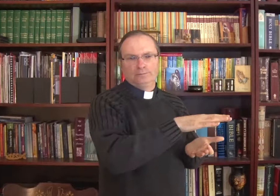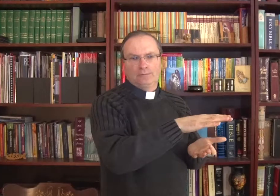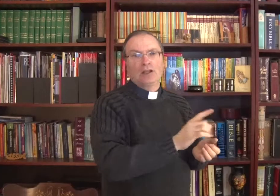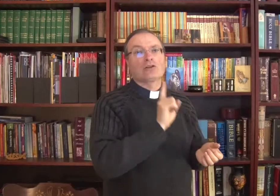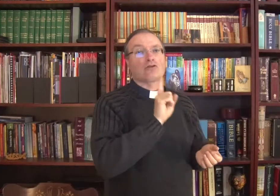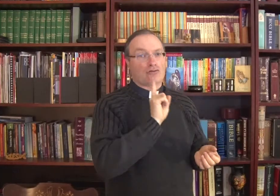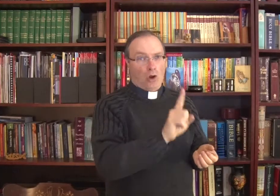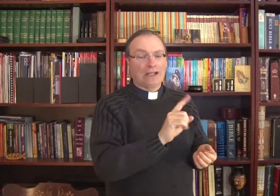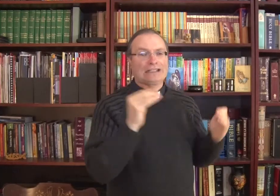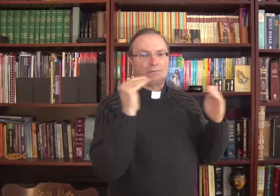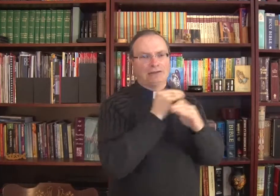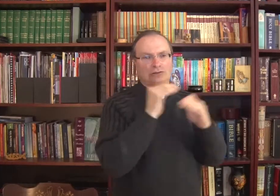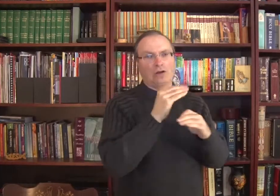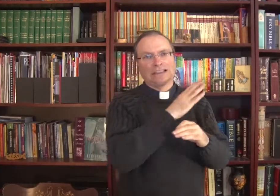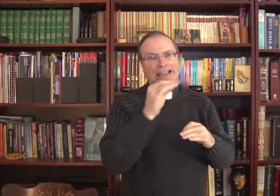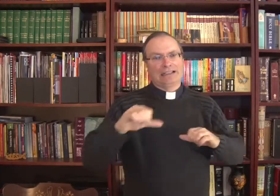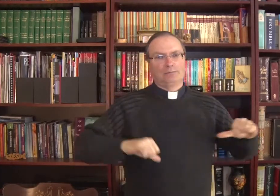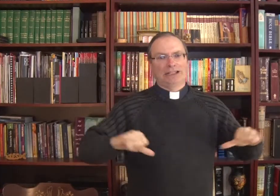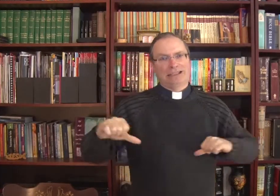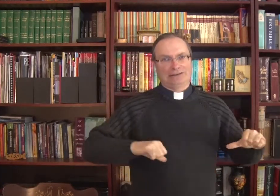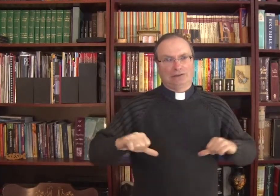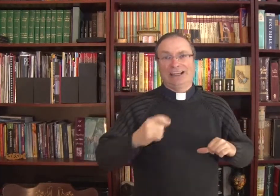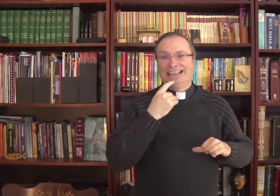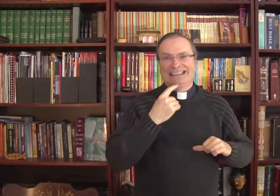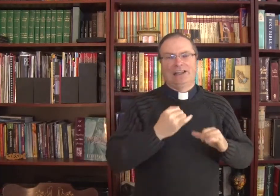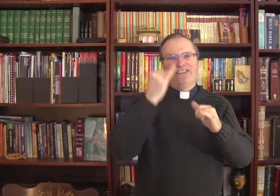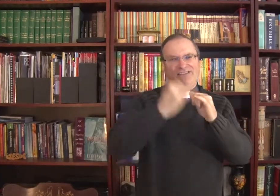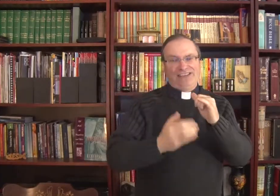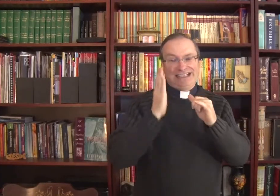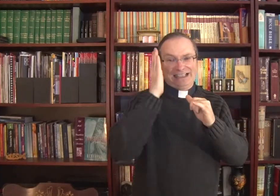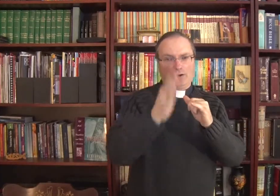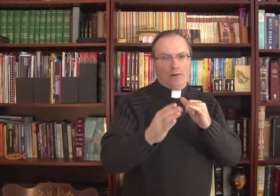Ce sont des mensonges et des prétentions qui finiront